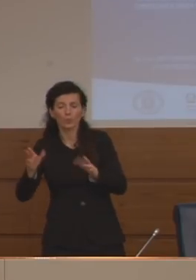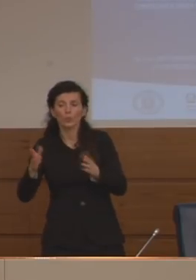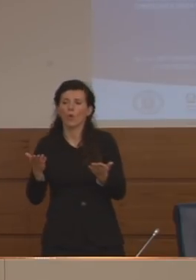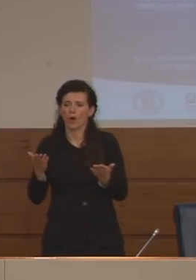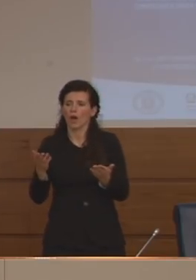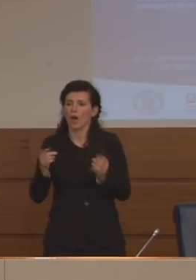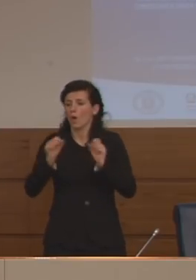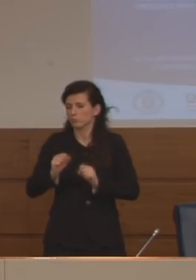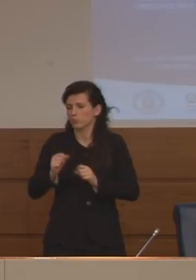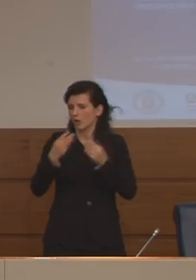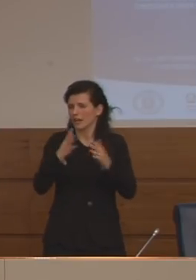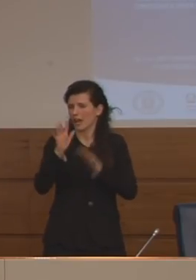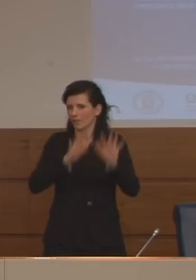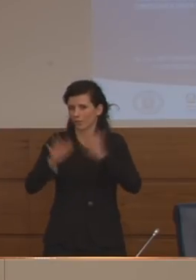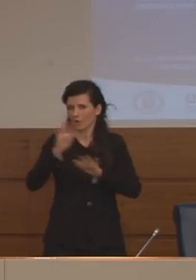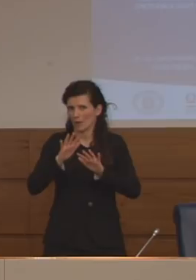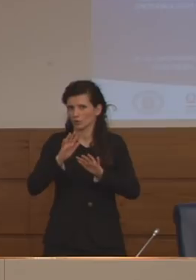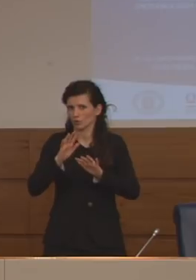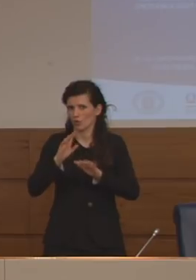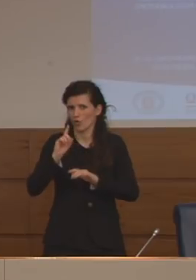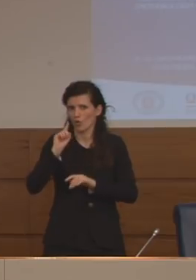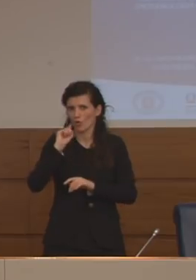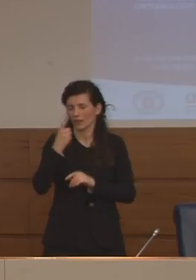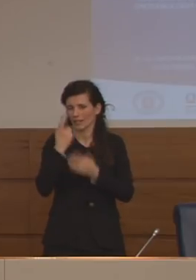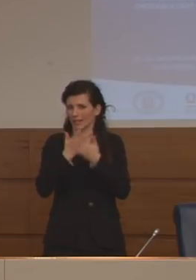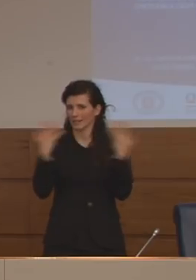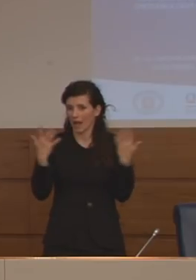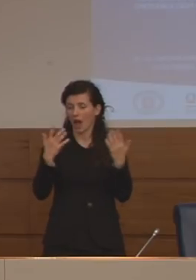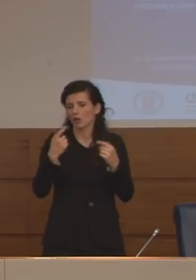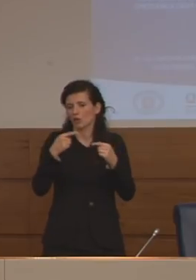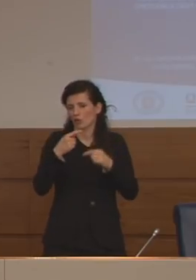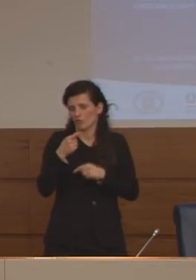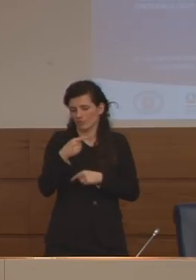arrivino di meno. Questa è una piccola parentesi. Poi volevo chiedere al